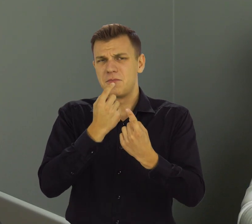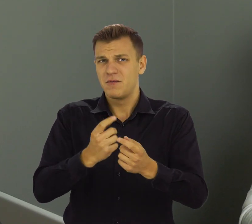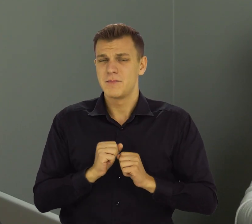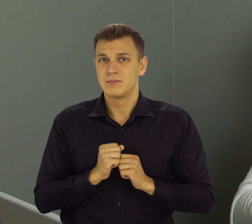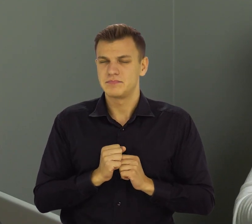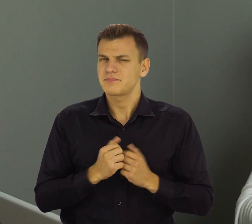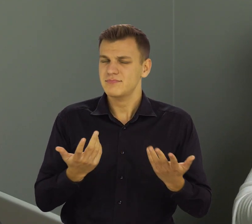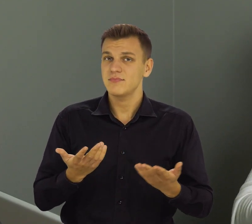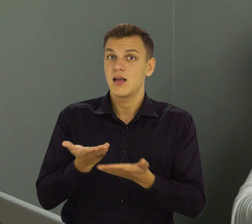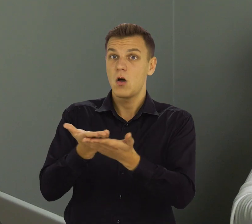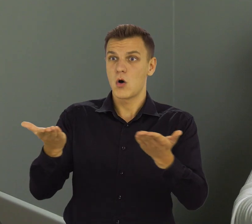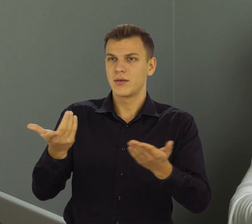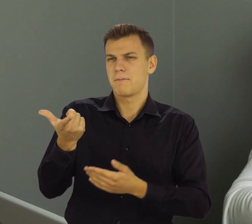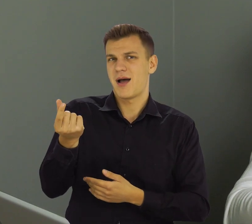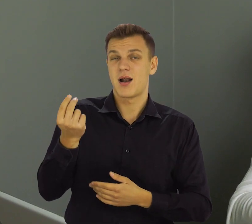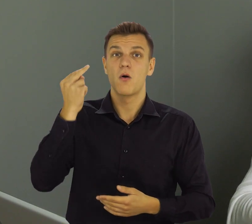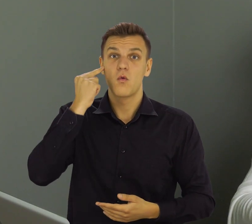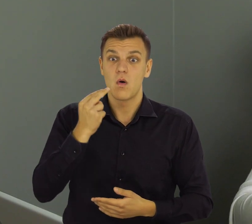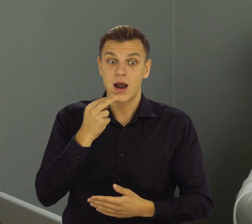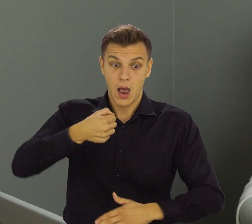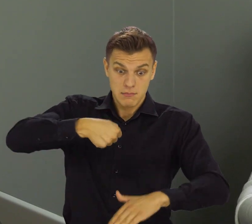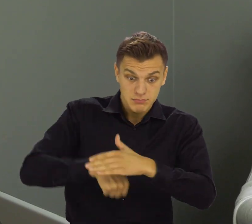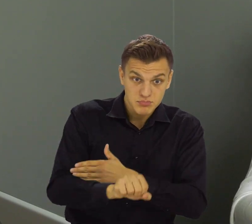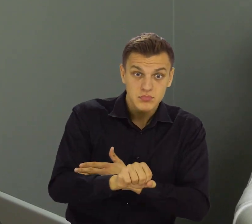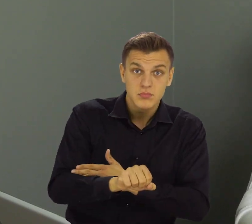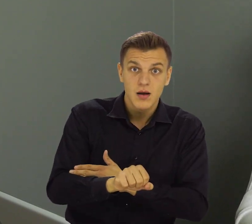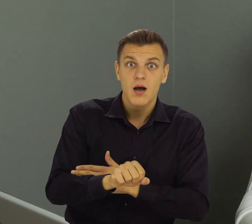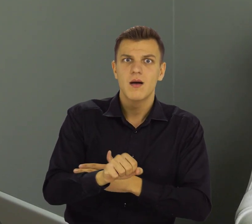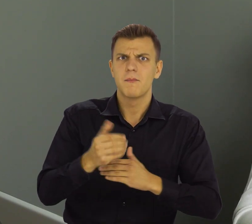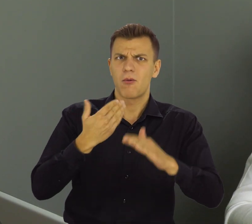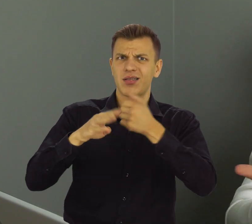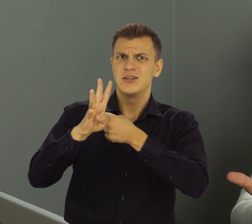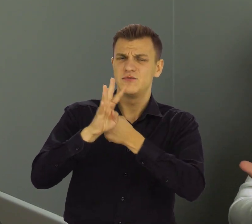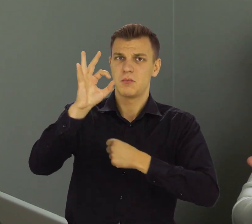ponad 90% osób niesłyszących ma słyszące dzieci. No właśnie,